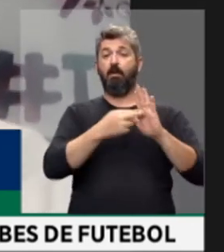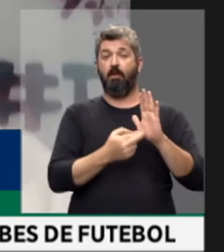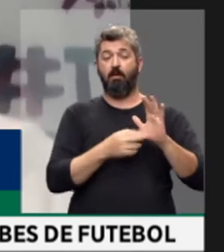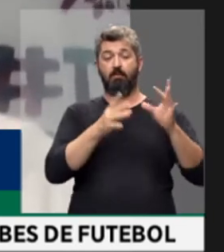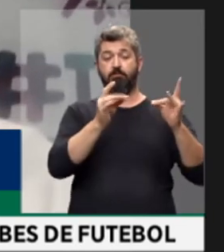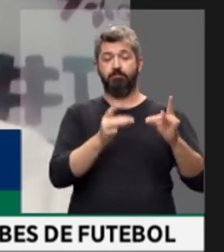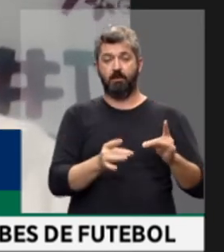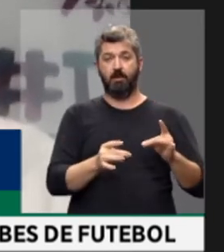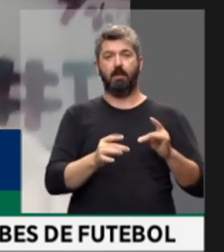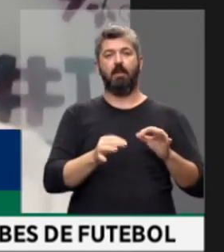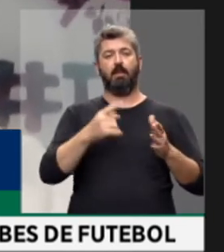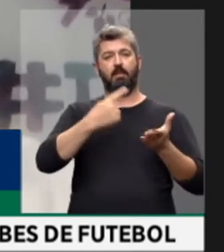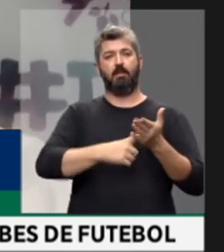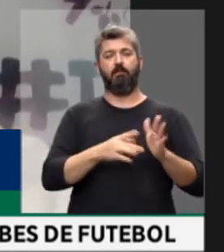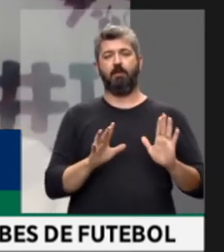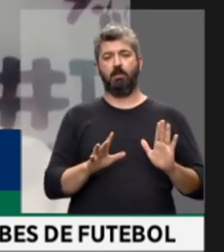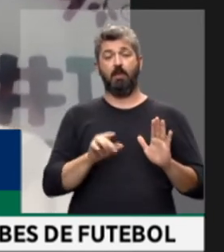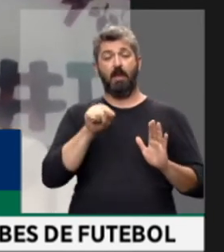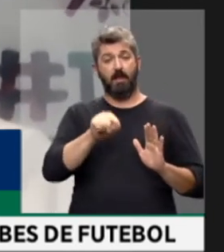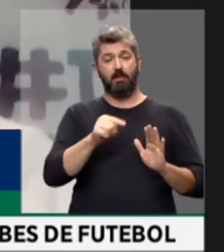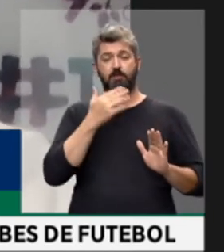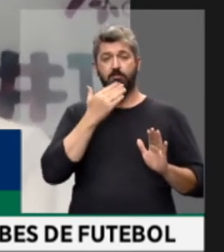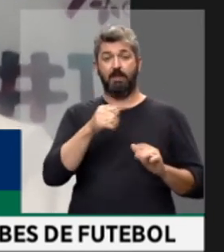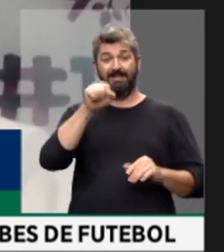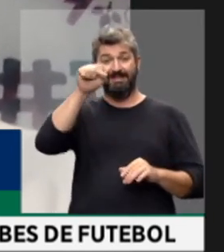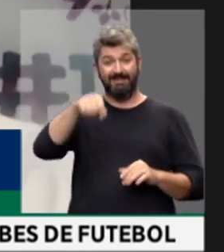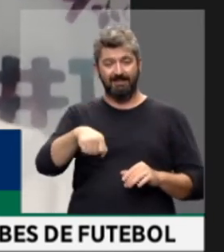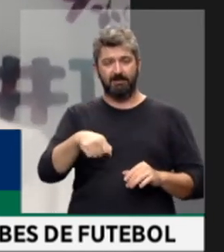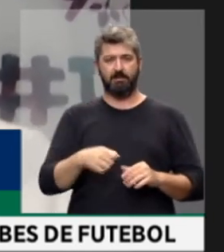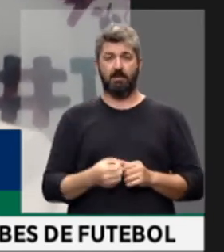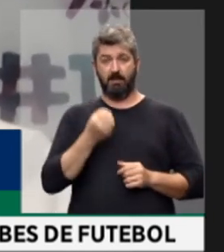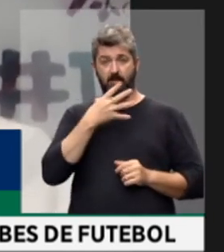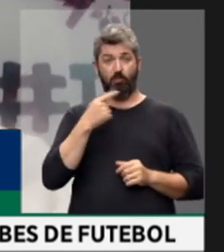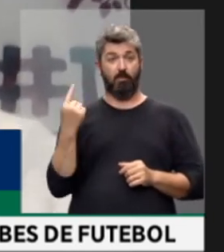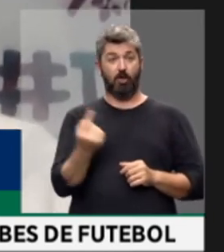TRAZ NENHUM PREJUÍZO O CUSTO ADICIONAL AOS CLUBES. DEFINE PARÂMETROS. É BOM PARA TODOS, ENTENDEMOS, PEDIMOS O